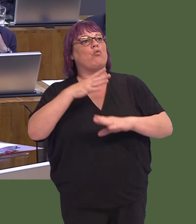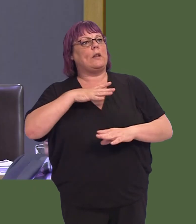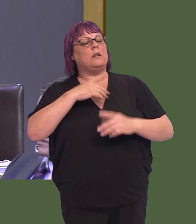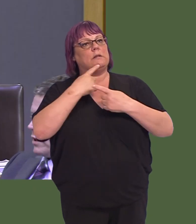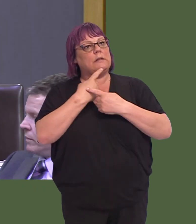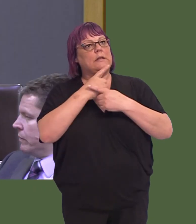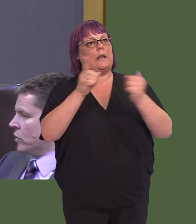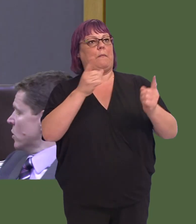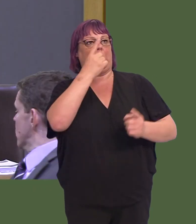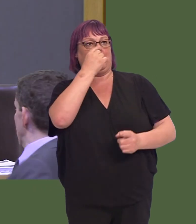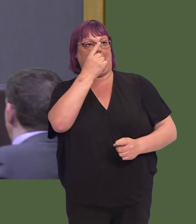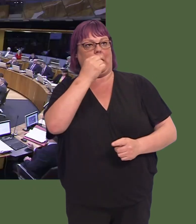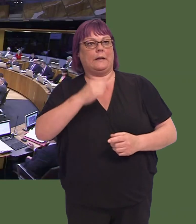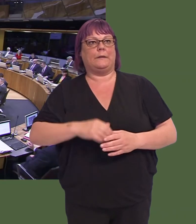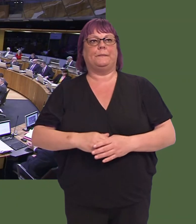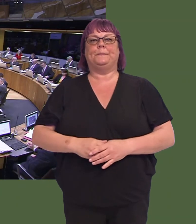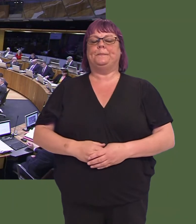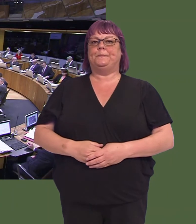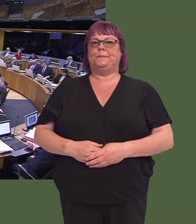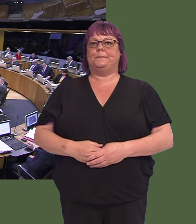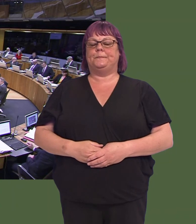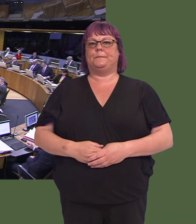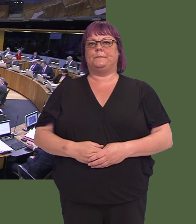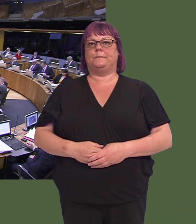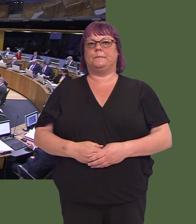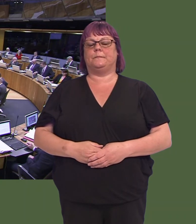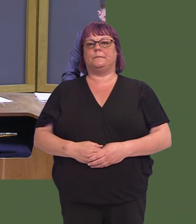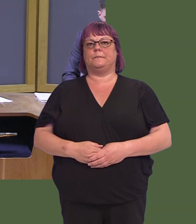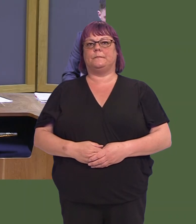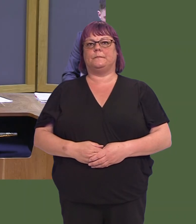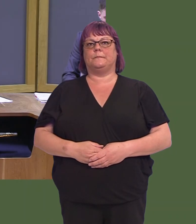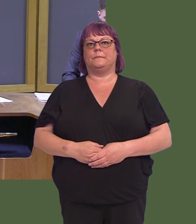yn cael ei wneud. Y Llywydd / The Llywydd: Diolch i'r Prif Weinidog.